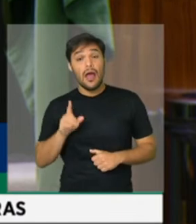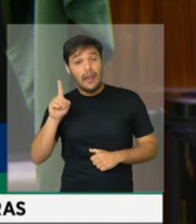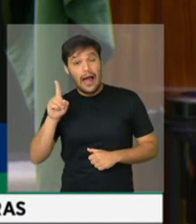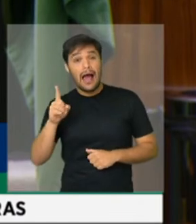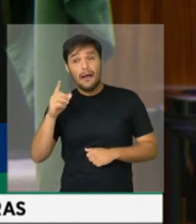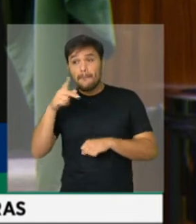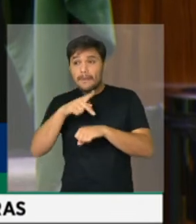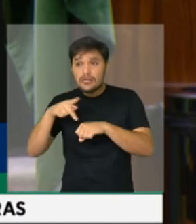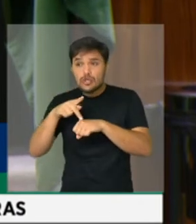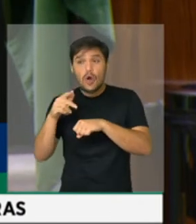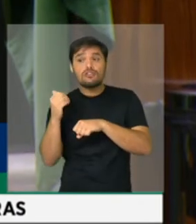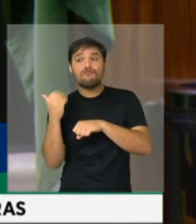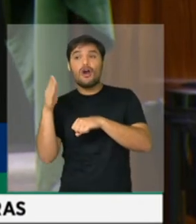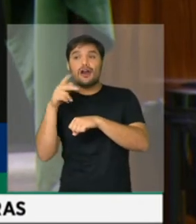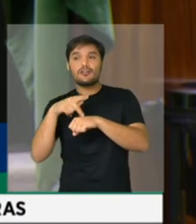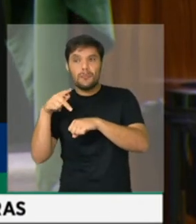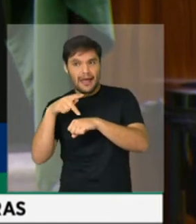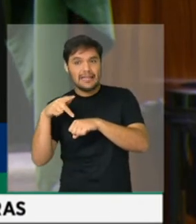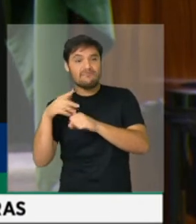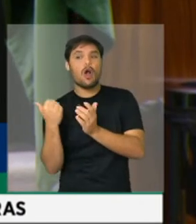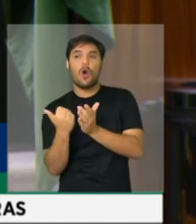ELETROBRAS. PARA QUEM? PRA INVESTIDORES TALVEZ DE FORA DO BRASIL QUE VÃO SE ORGANIZAR